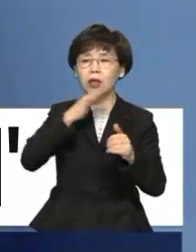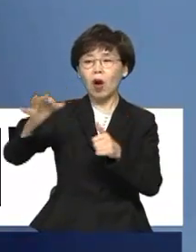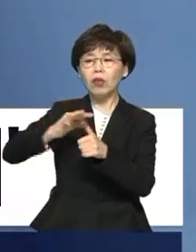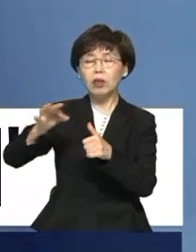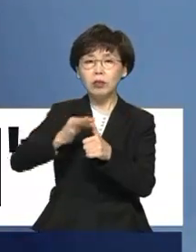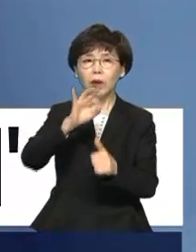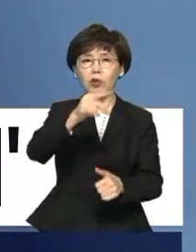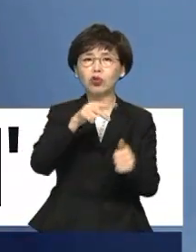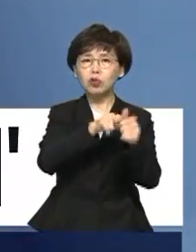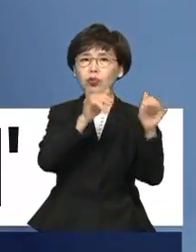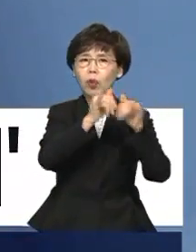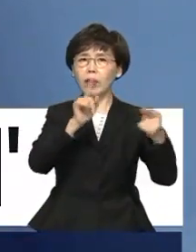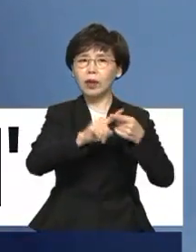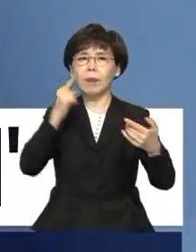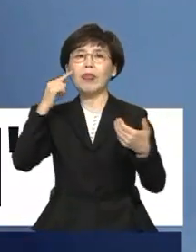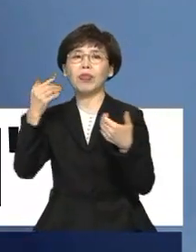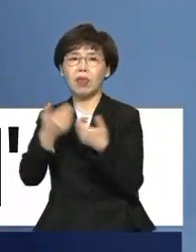대해 반대 입장을 밝힌 바 있습니다.